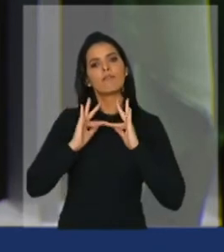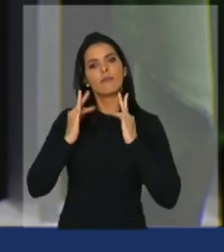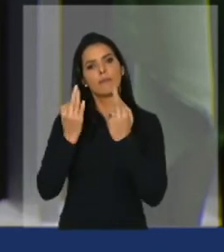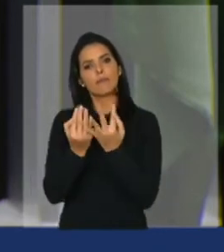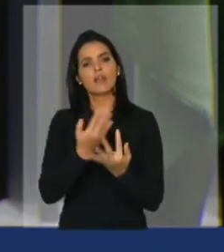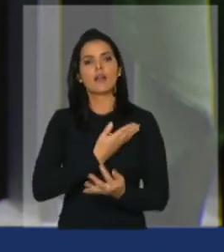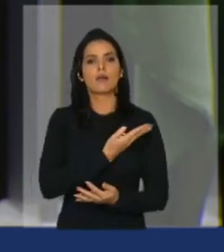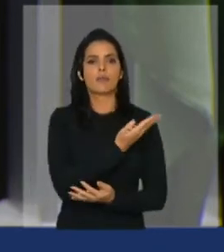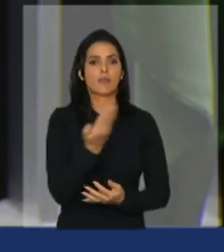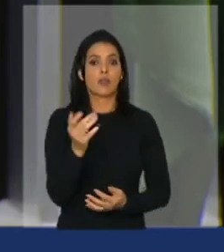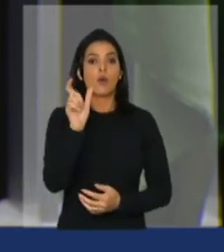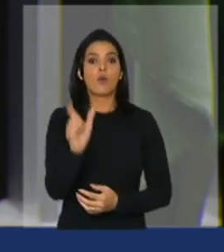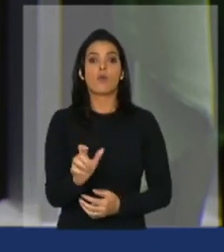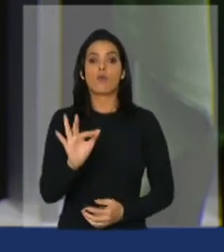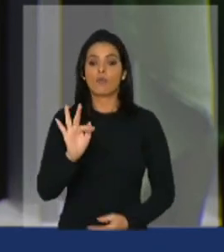AOS FAMILIARES, E DE FRANCISCO QUE NOS DEIXOU NO ÚLTIMO